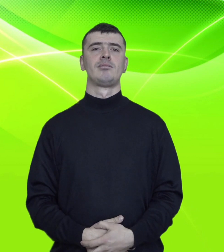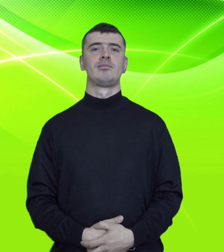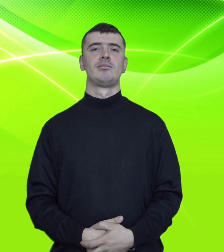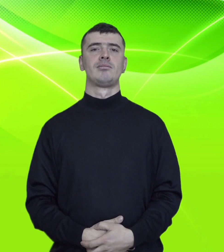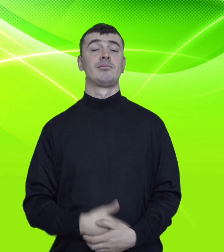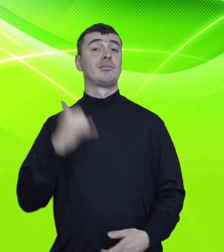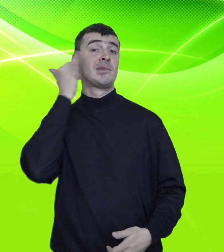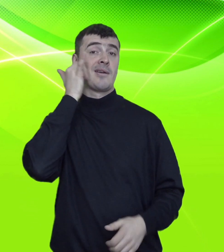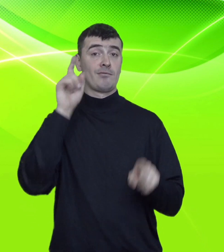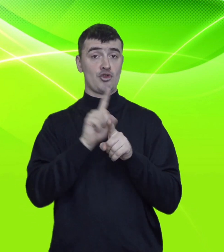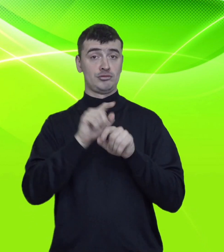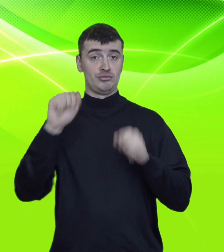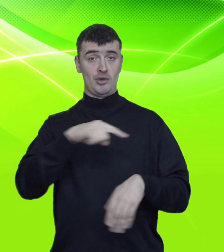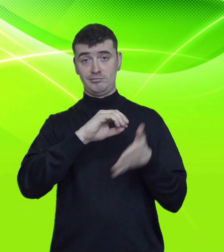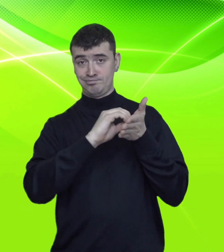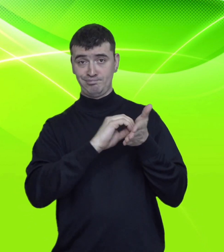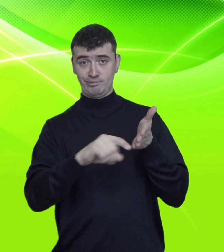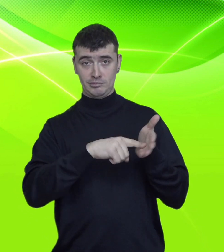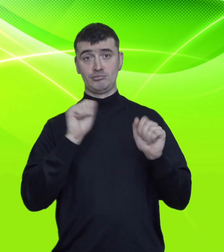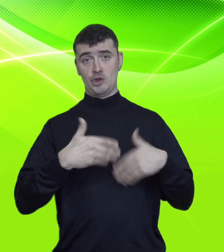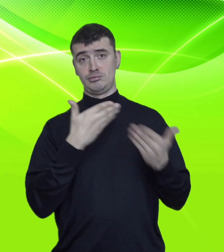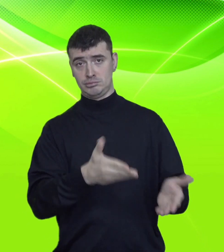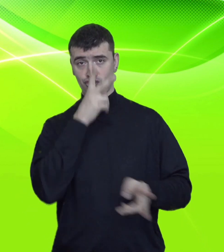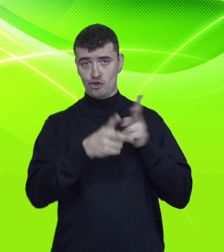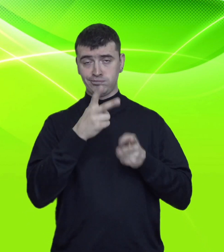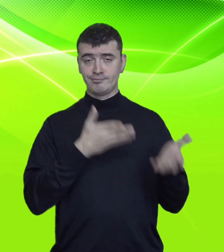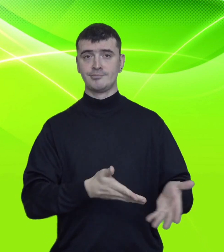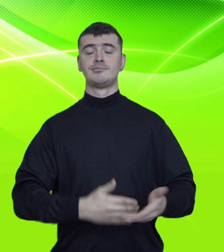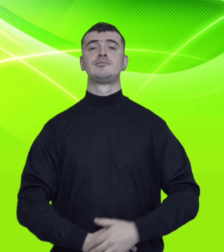Телефон: 8 (800) 200-00-10